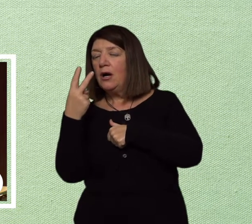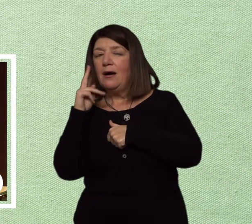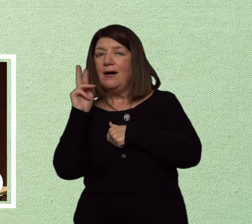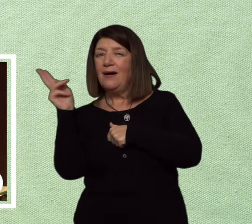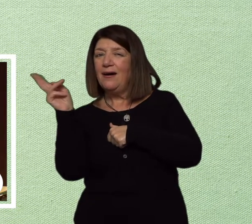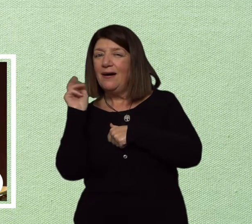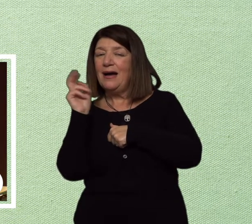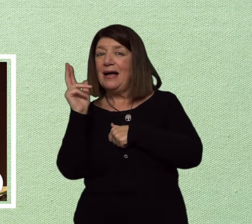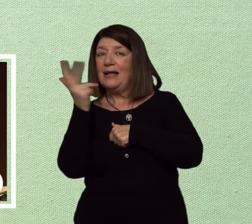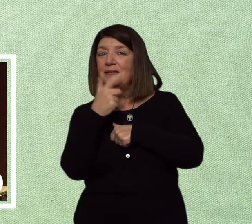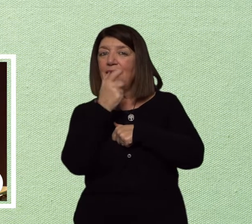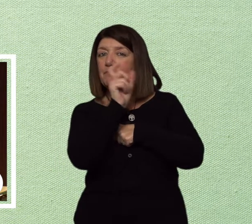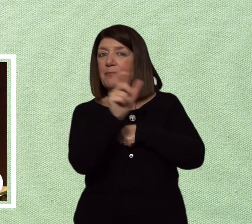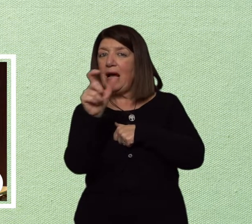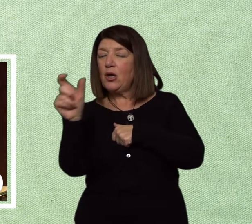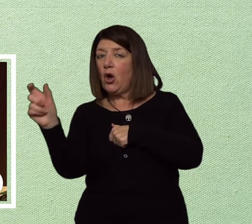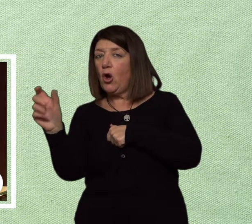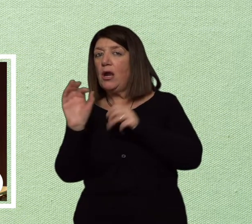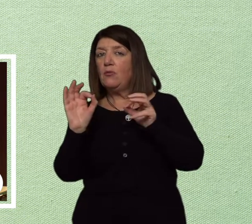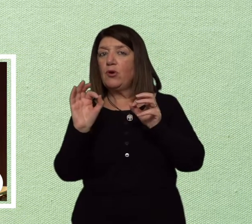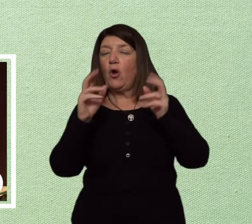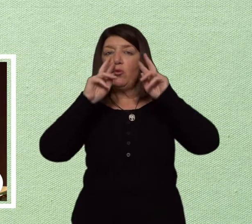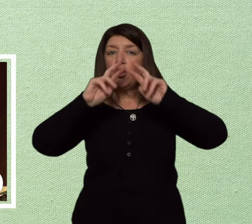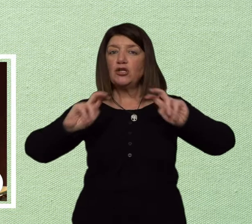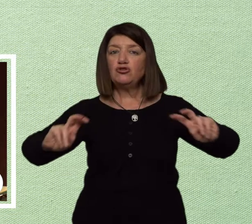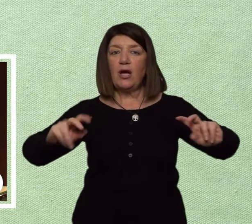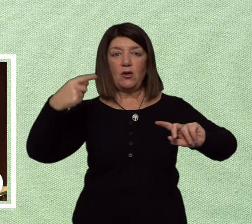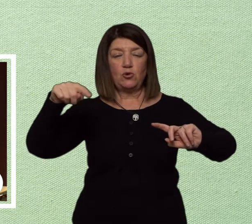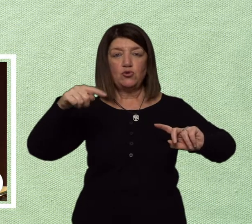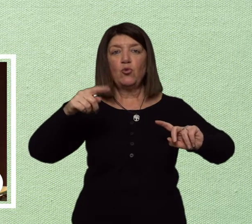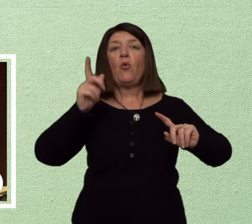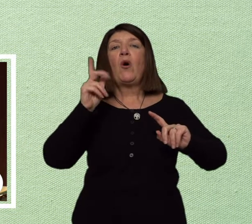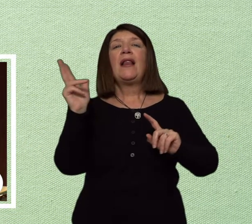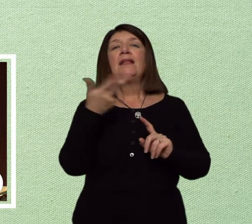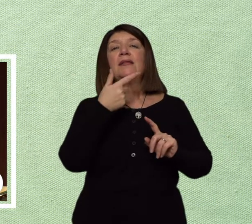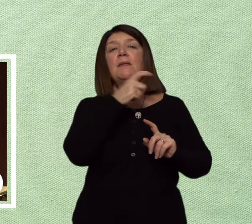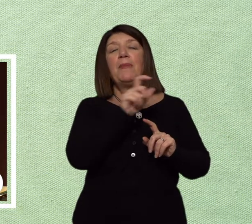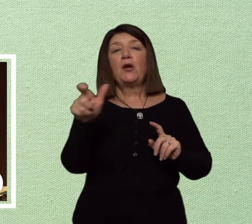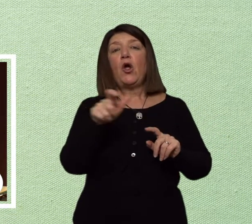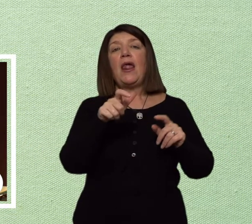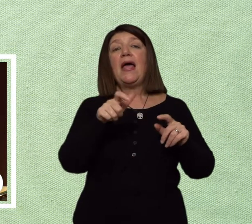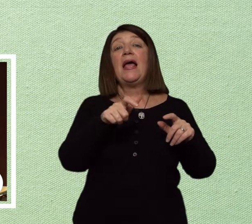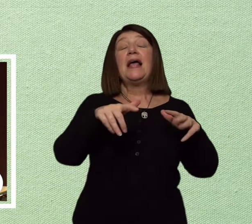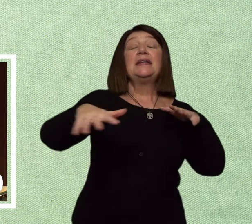presentazione della ricerca del progetto il Fior di loto che sono appunto: spazio, tempo e modo. Lo